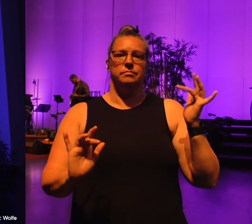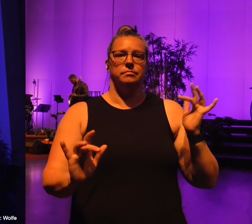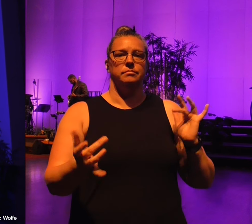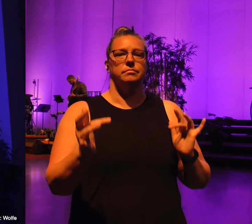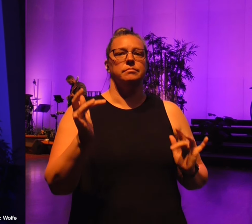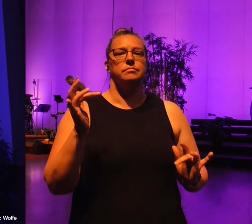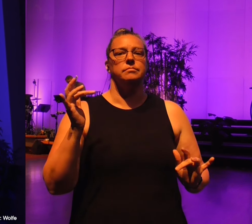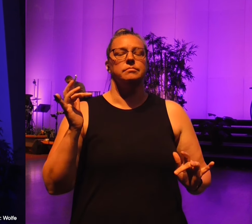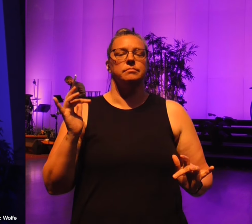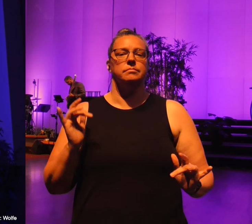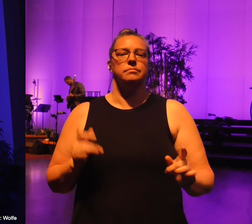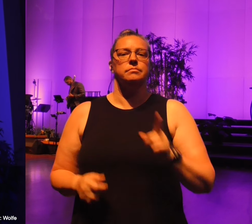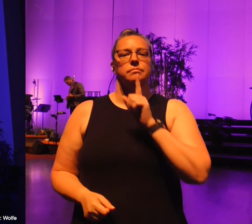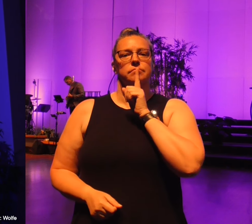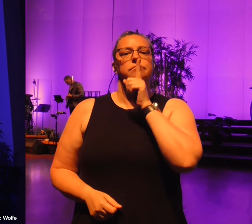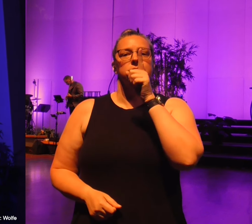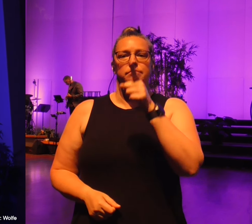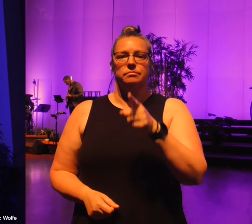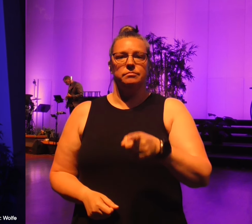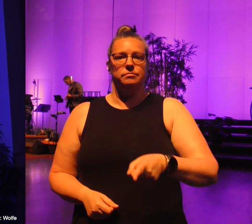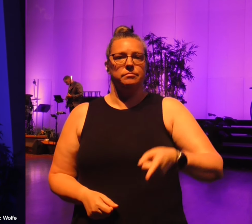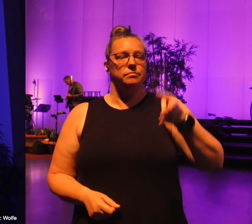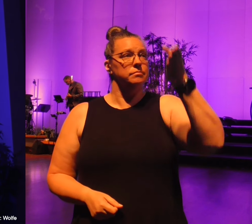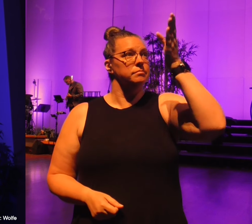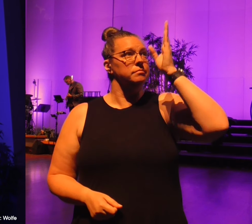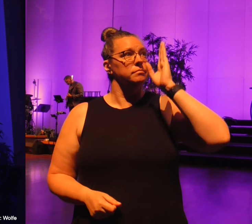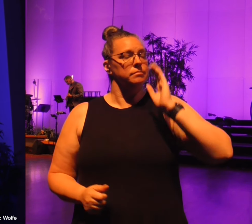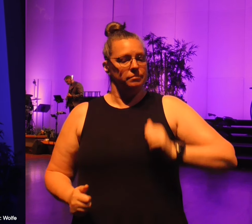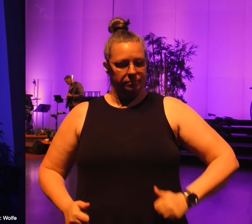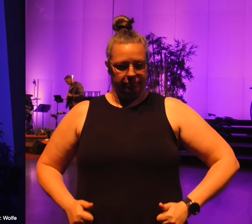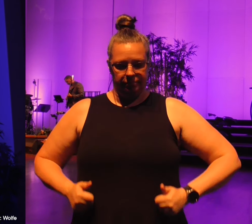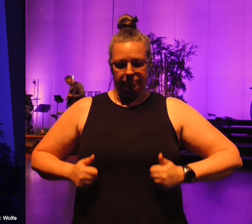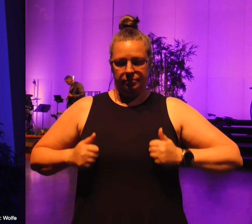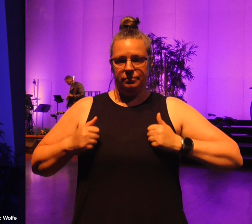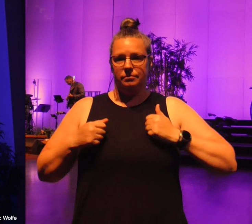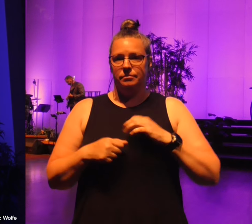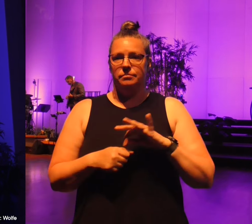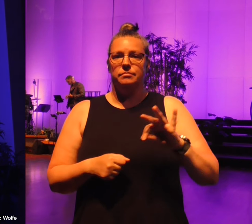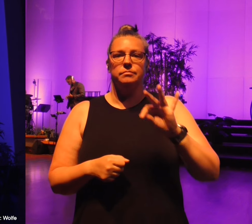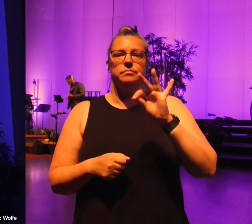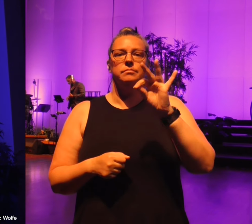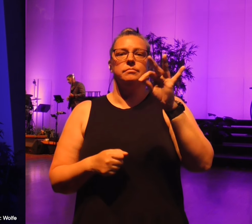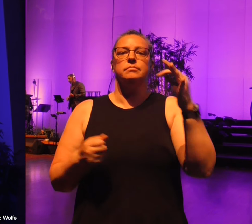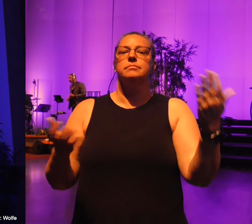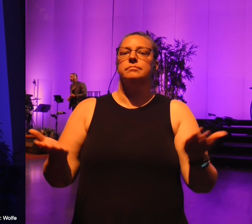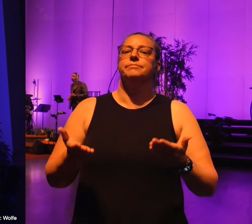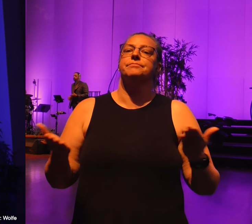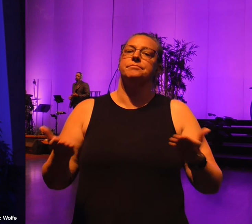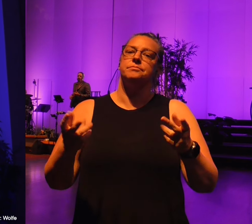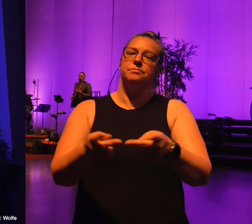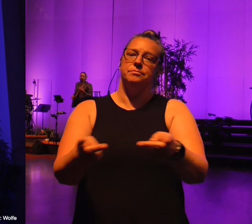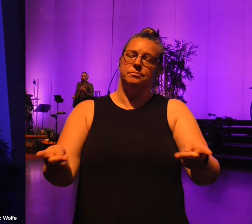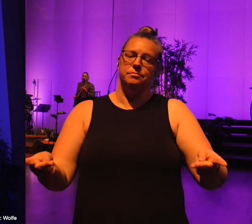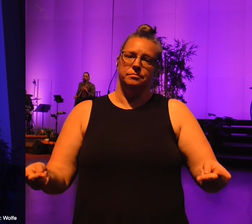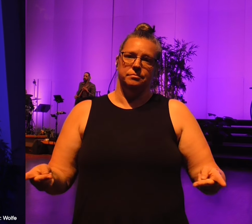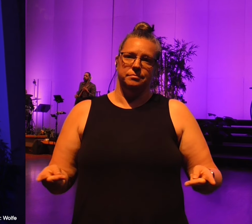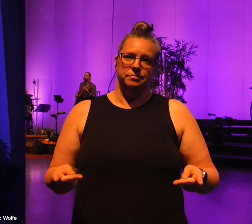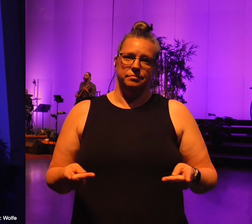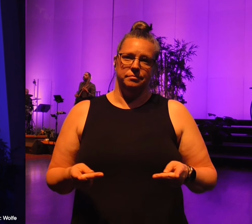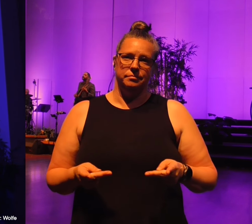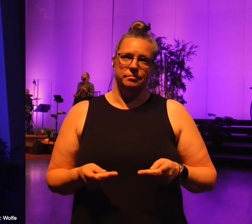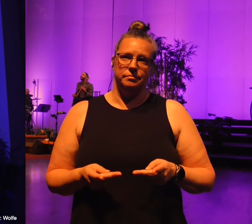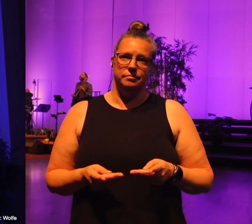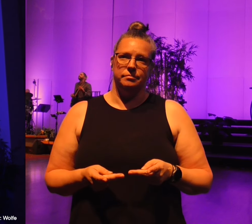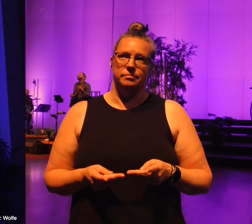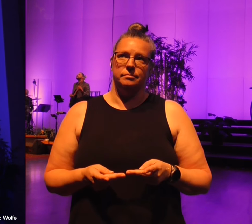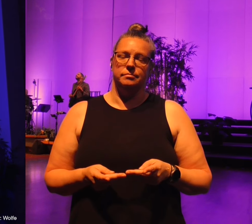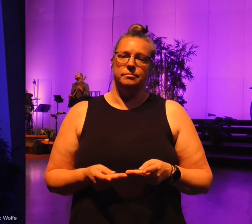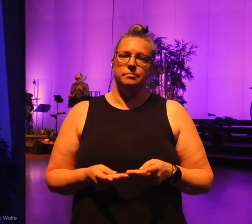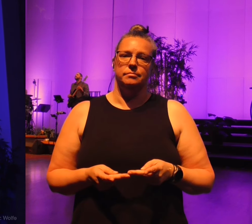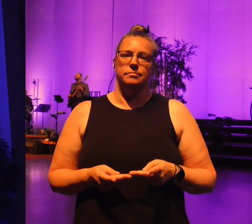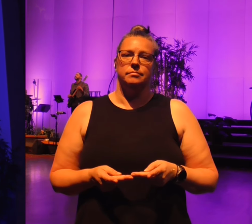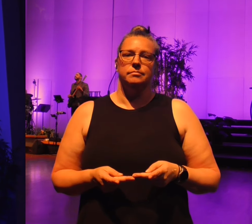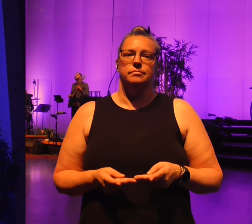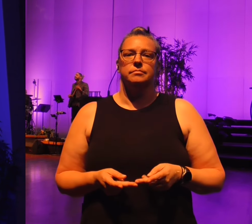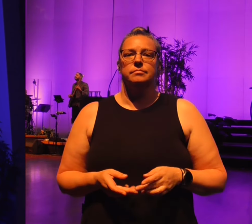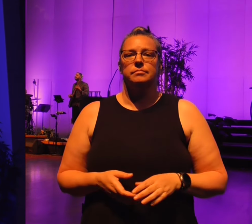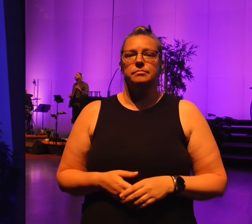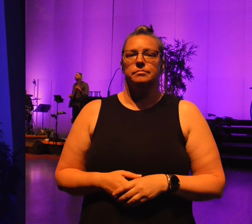rostro Seguramente la presencia de Dios está en este lugar